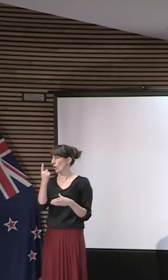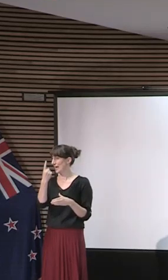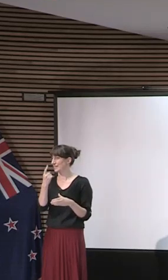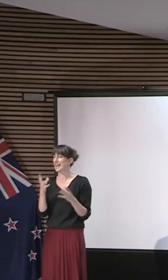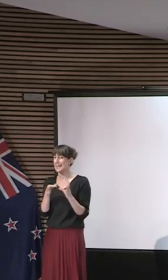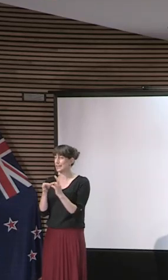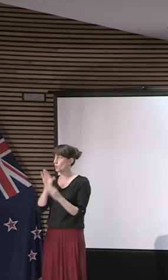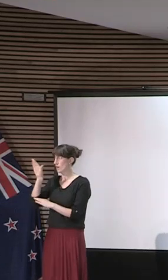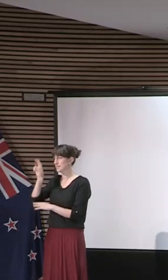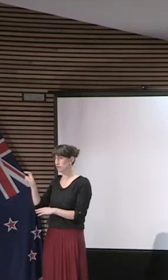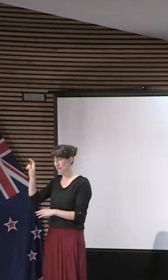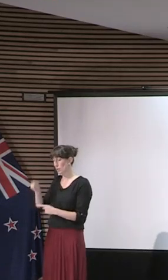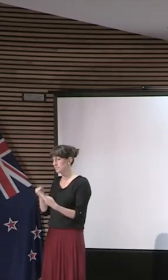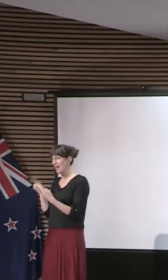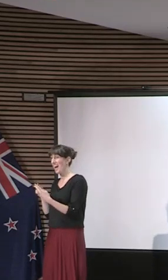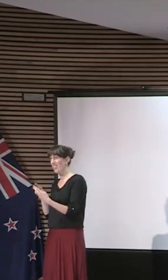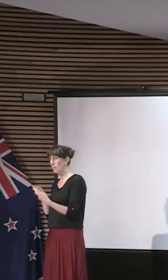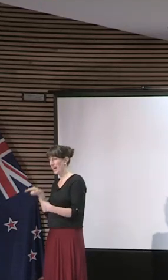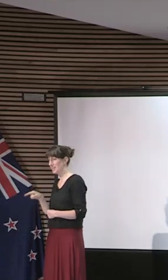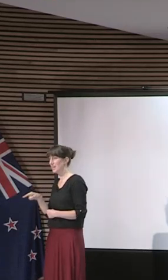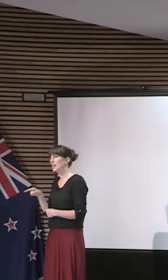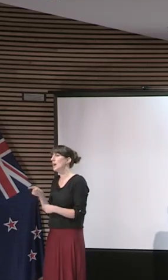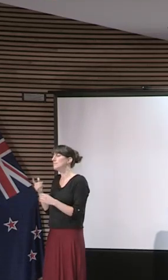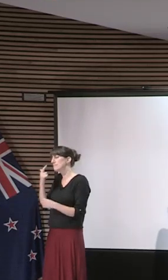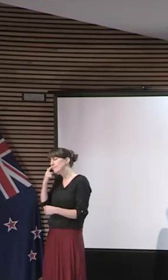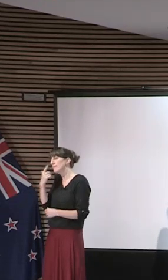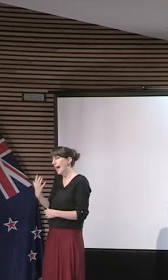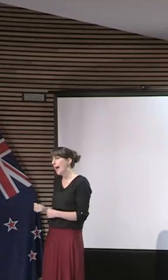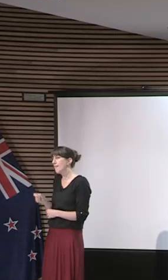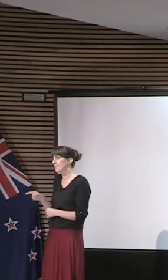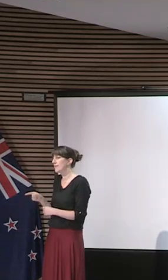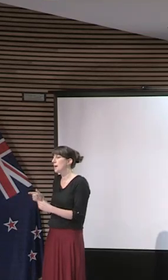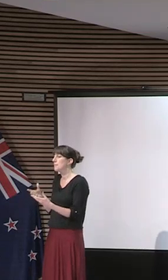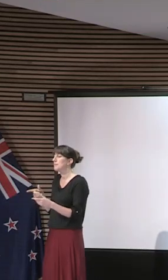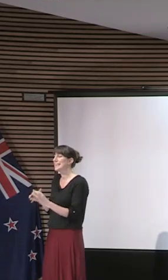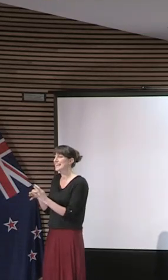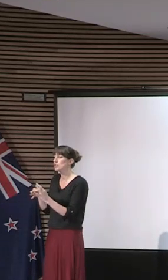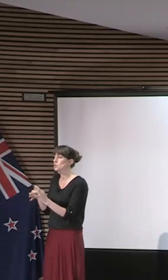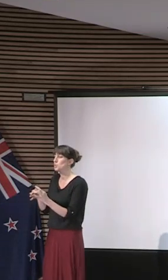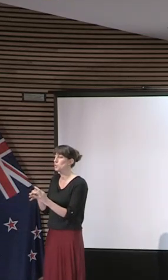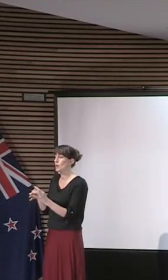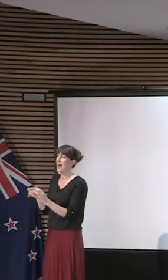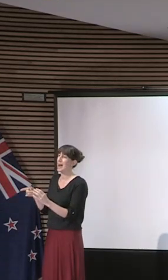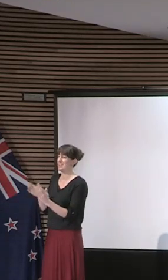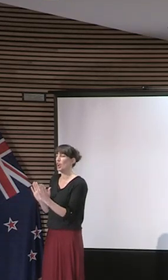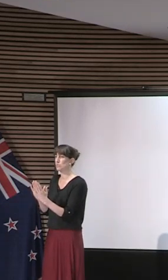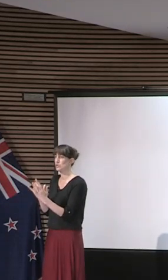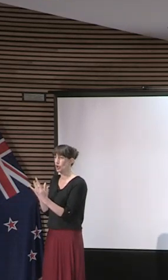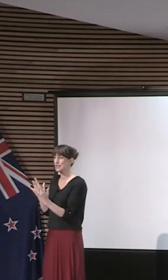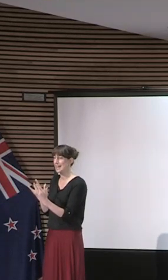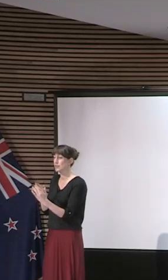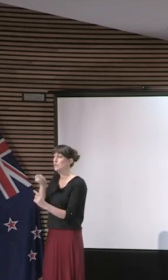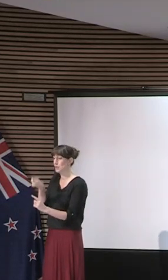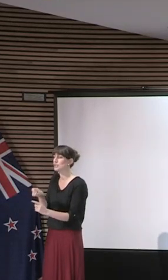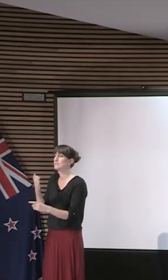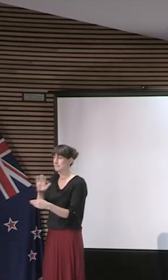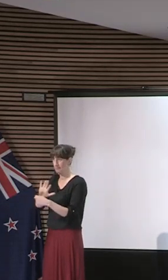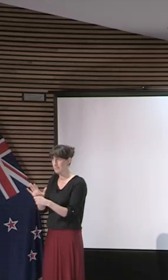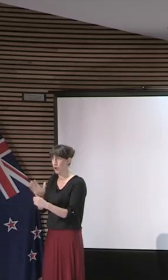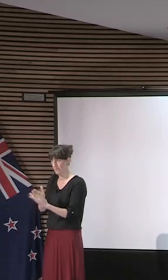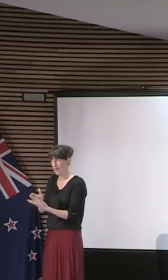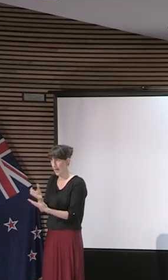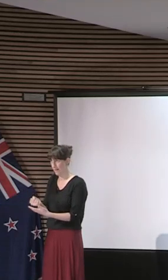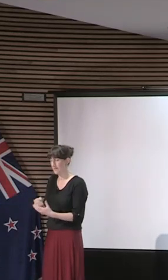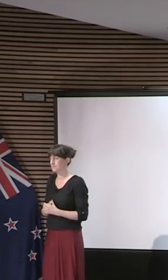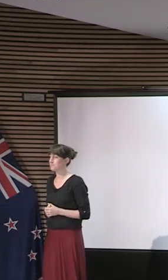hou hei purongo. Ko tetahi ko te